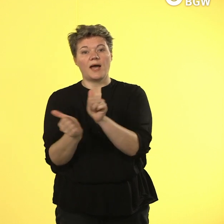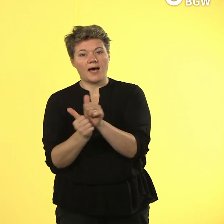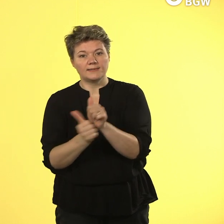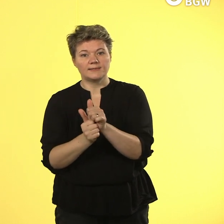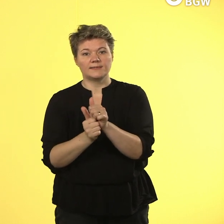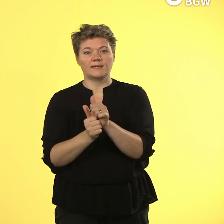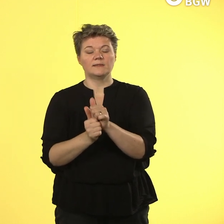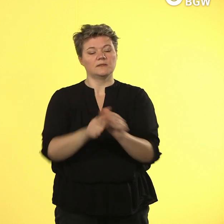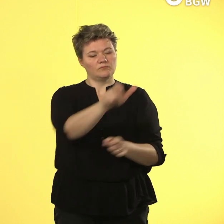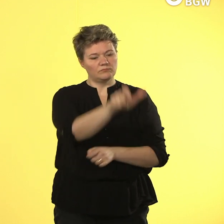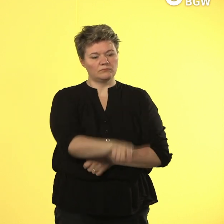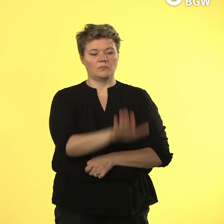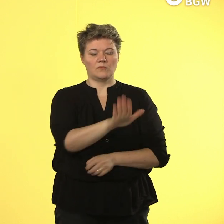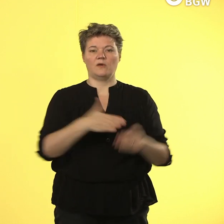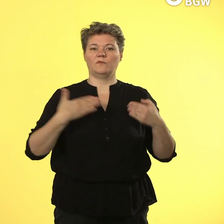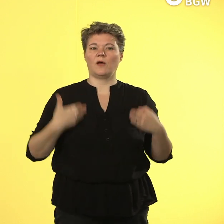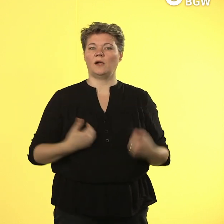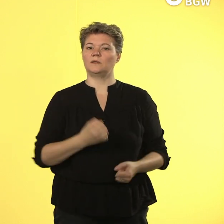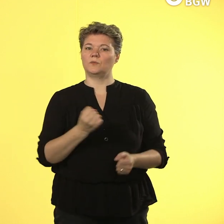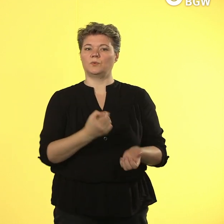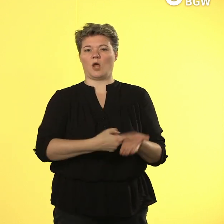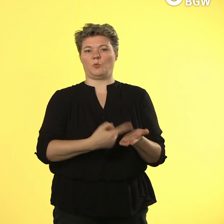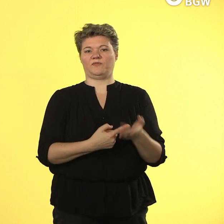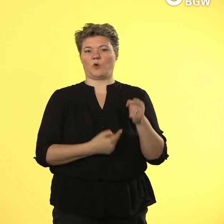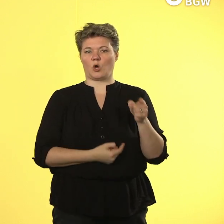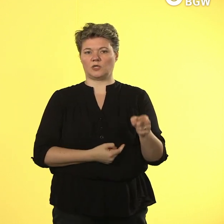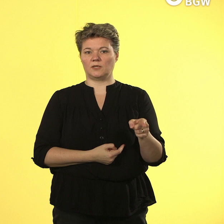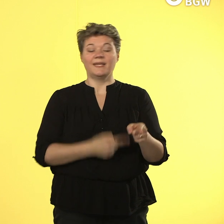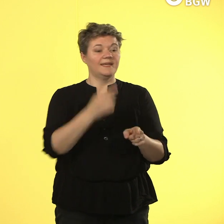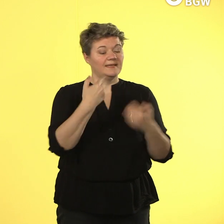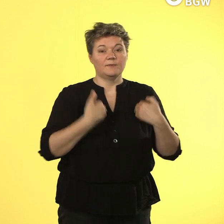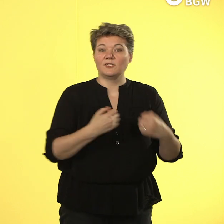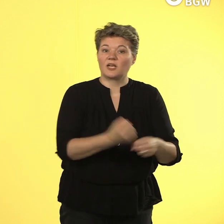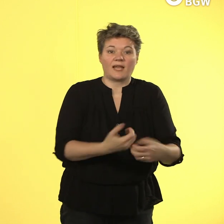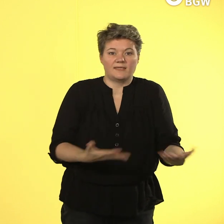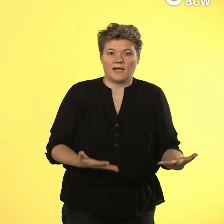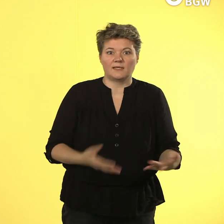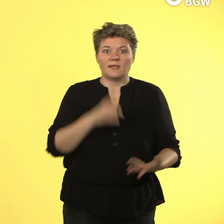die nicht anders können als beim großen Erregungslevel manchmal zuzuschlagen oder Sie vielleicht zu beleidigen.